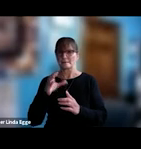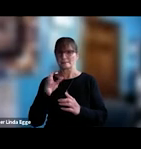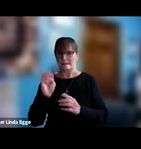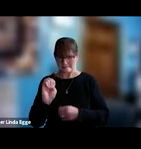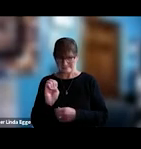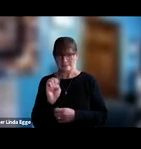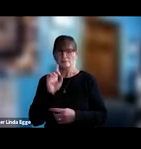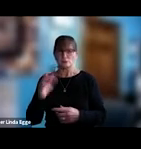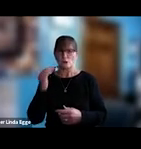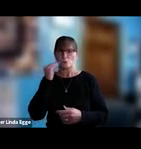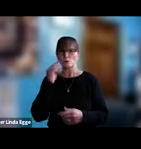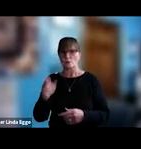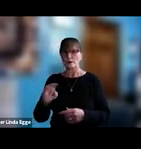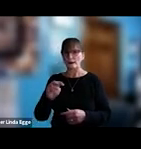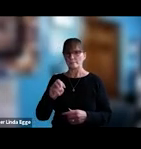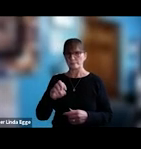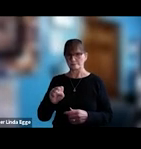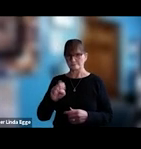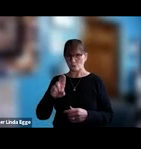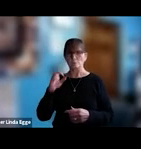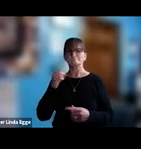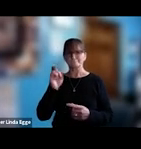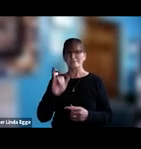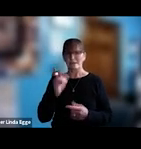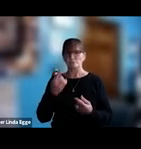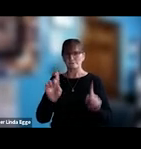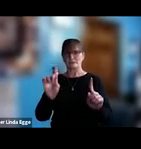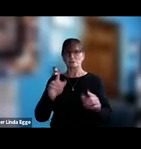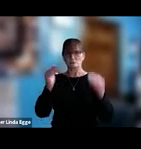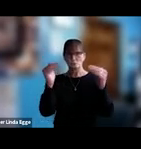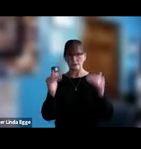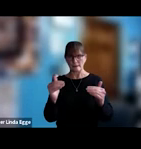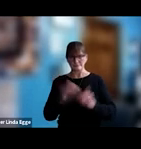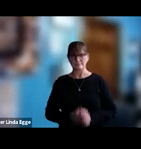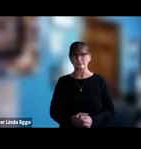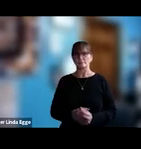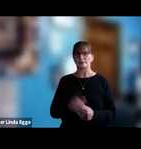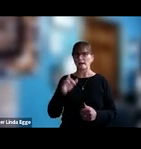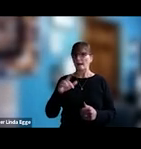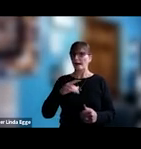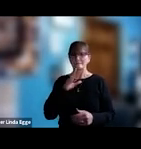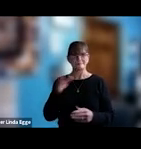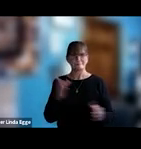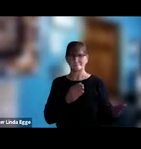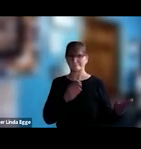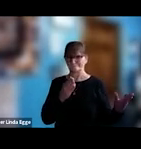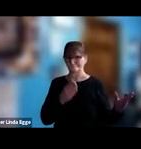Así que sabemos que este MSR fue eficaz. El siguiente, nunca pude llevar este caso a buen término.